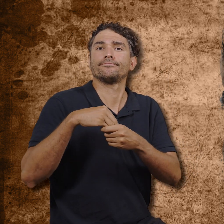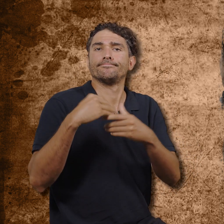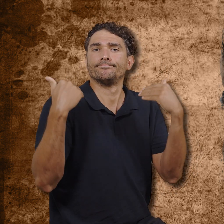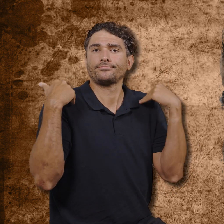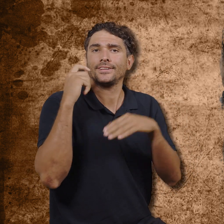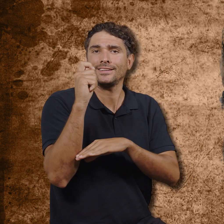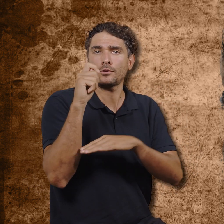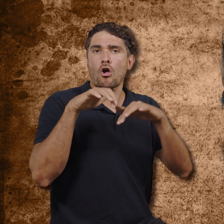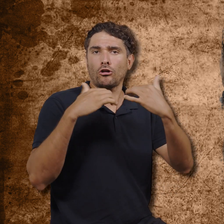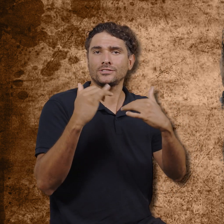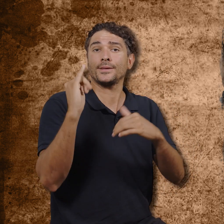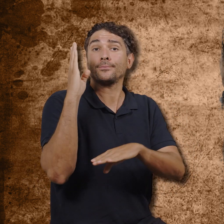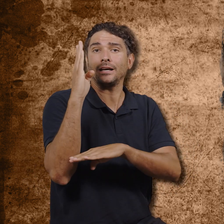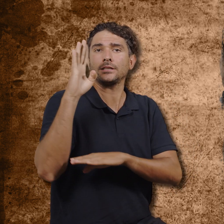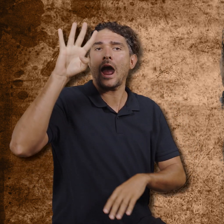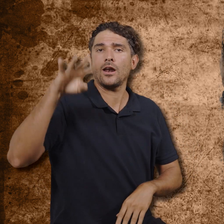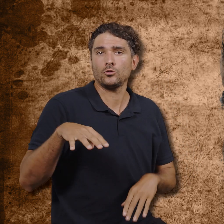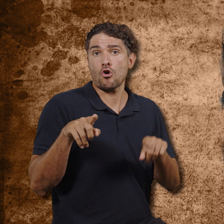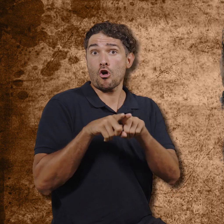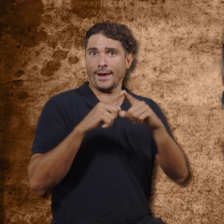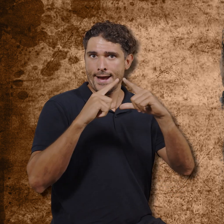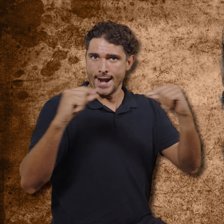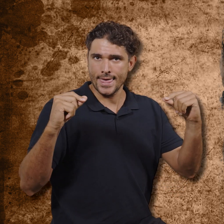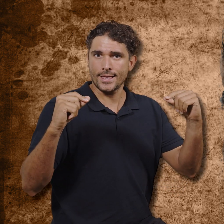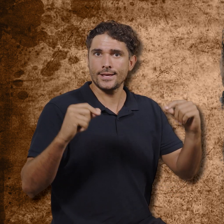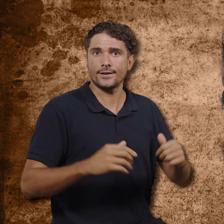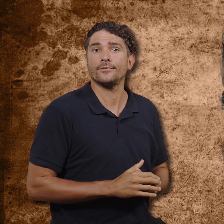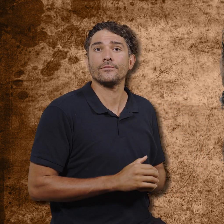i al Parlament de Catalunya per Esquerra Republicana de Catalunya.